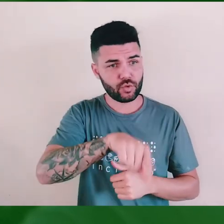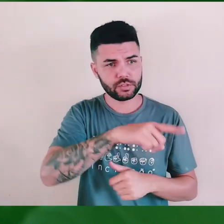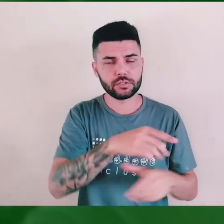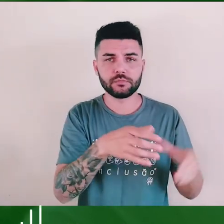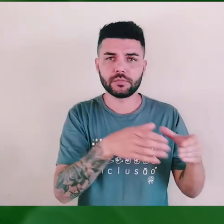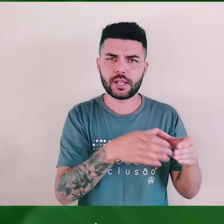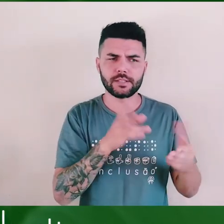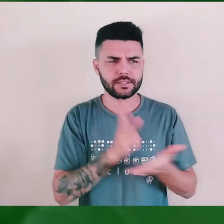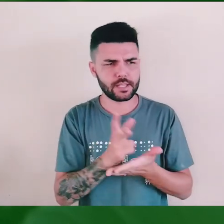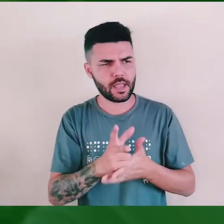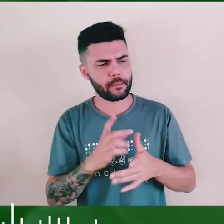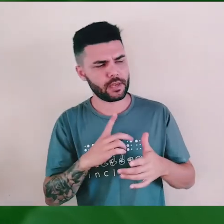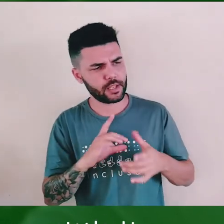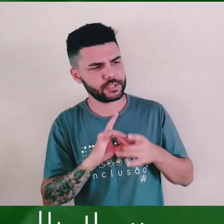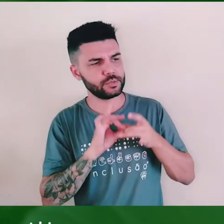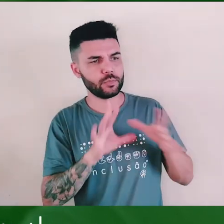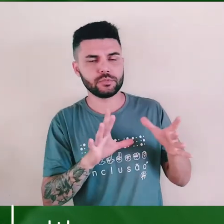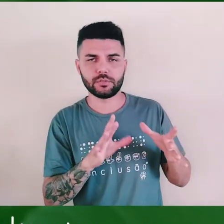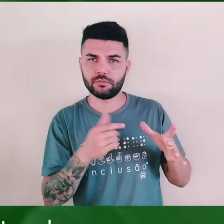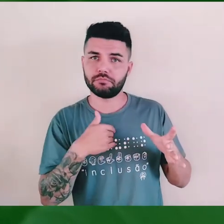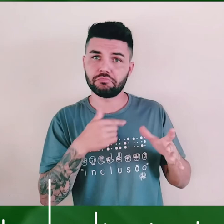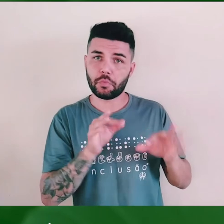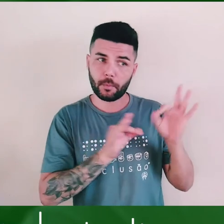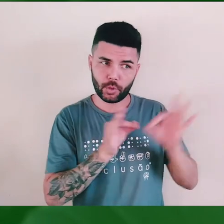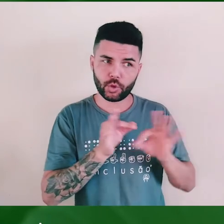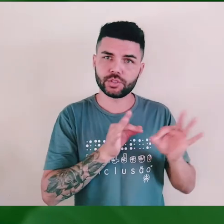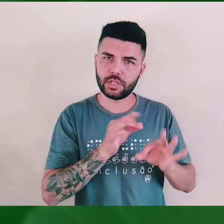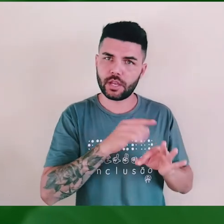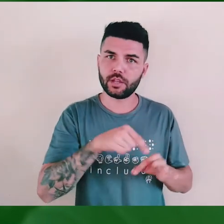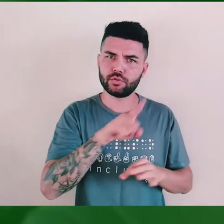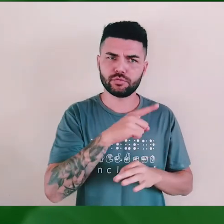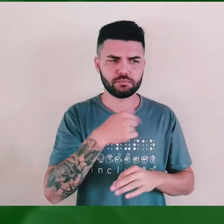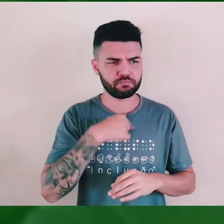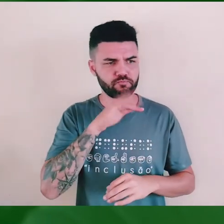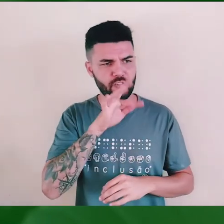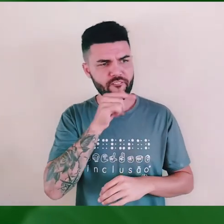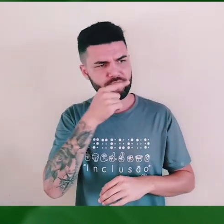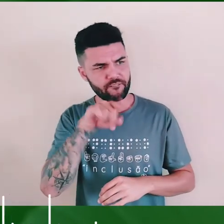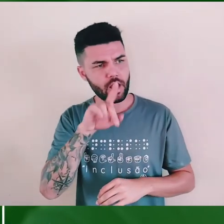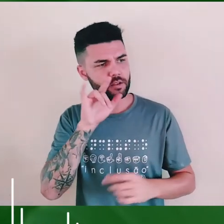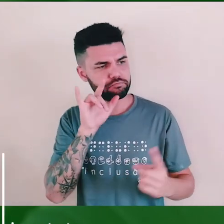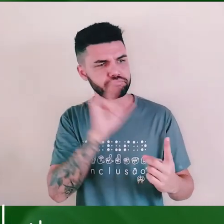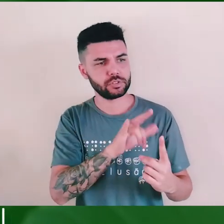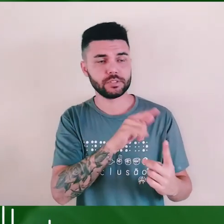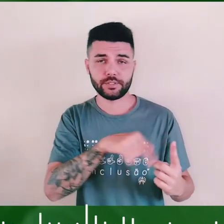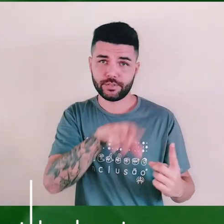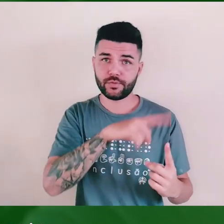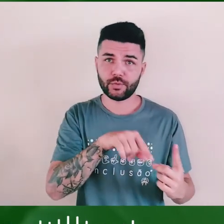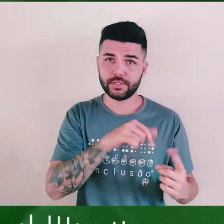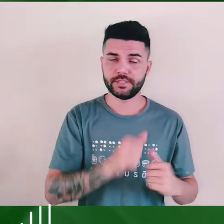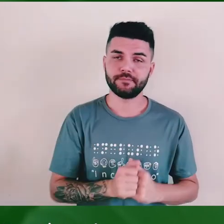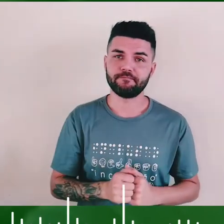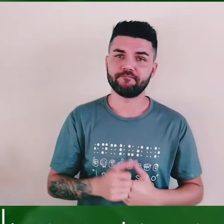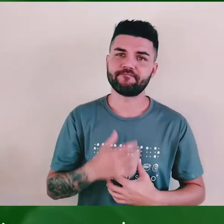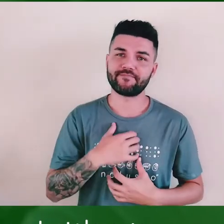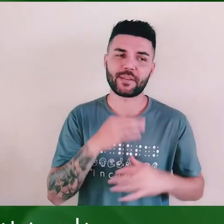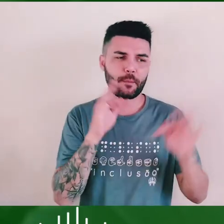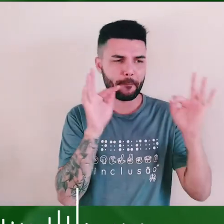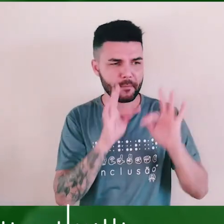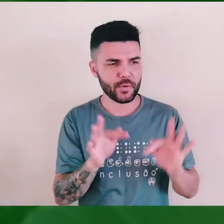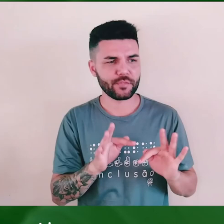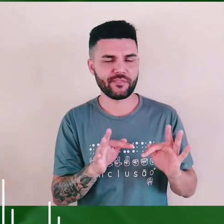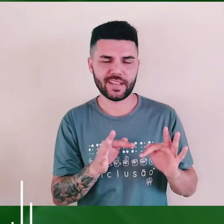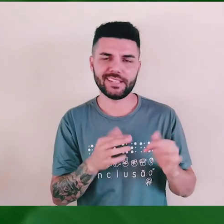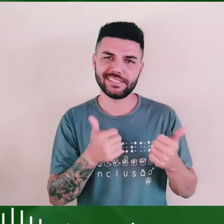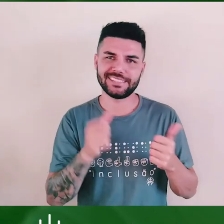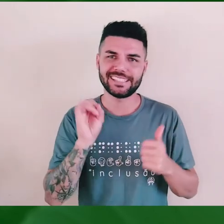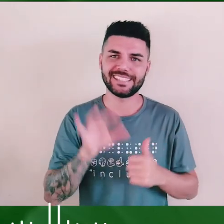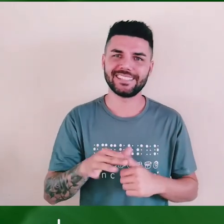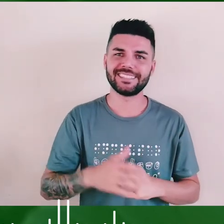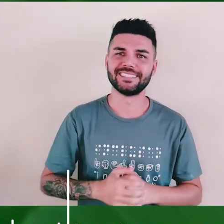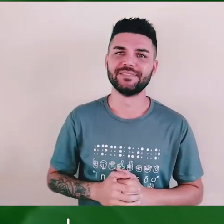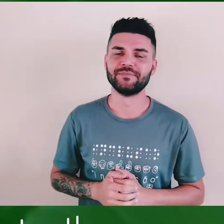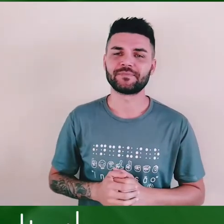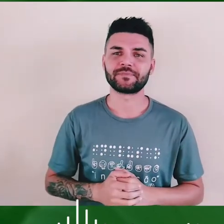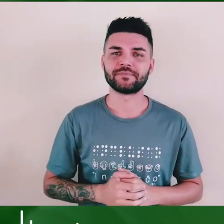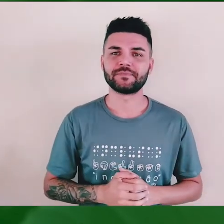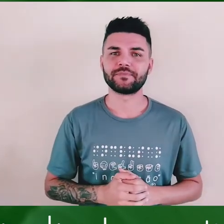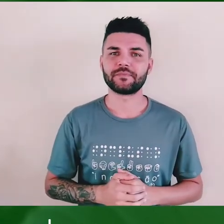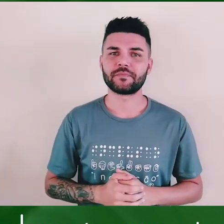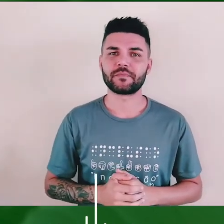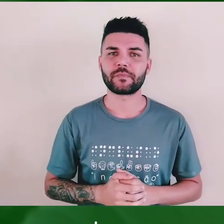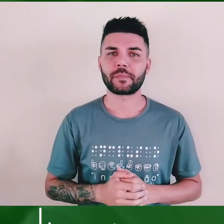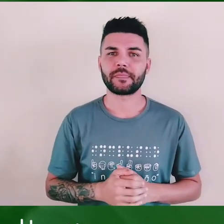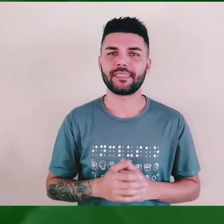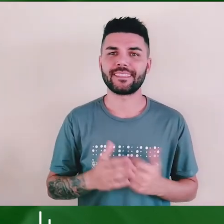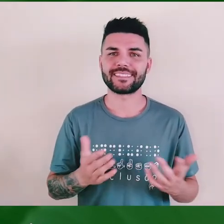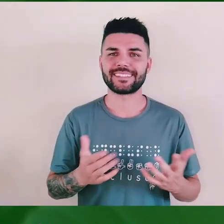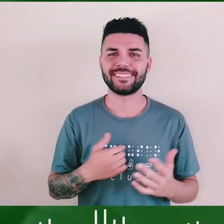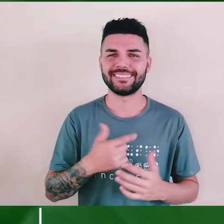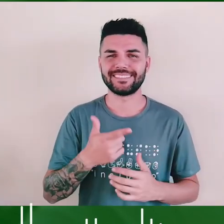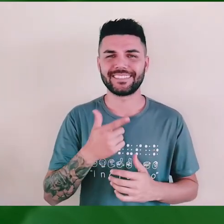que vocês forem fazer. Muito bacana, virei fã do Instituto! Gabriel: Muito feliz de